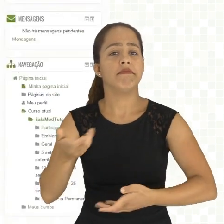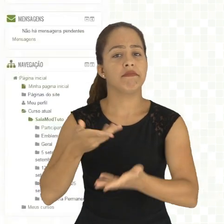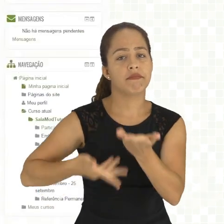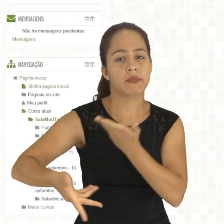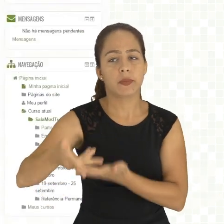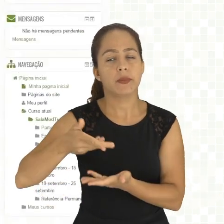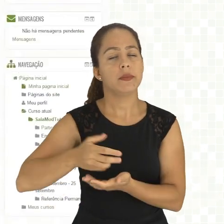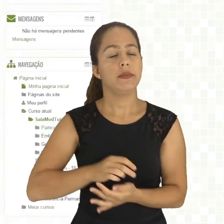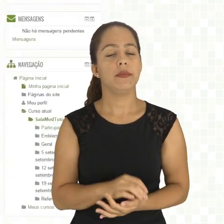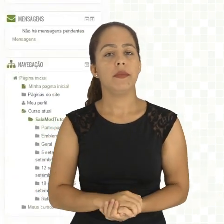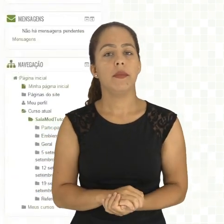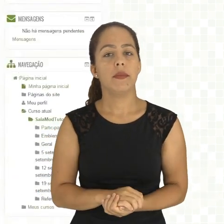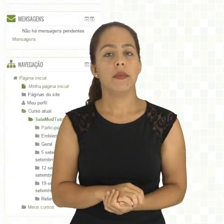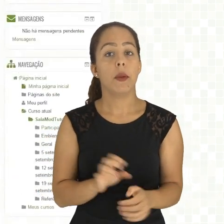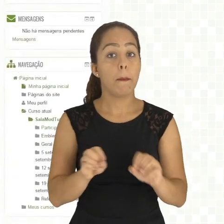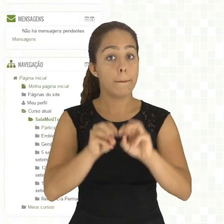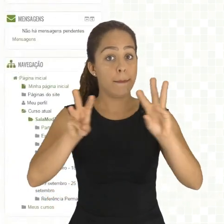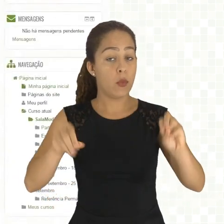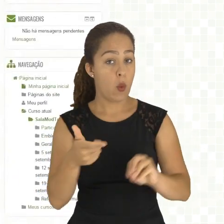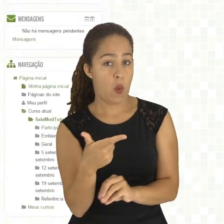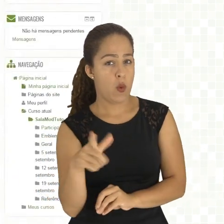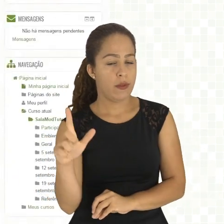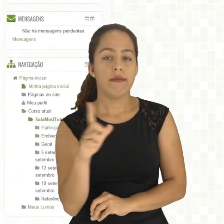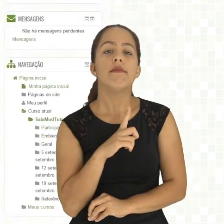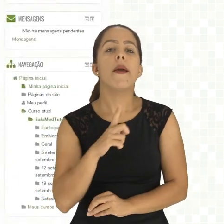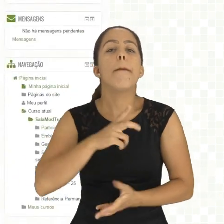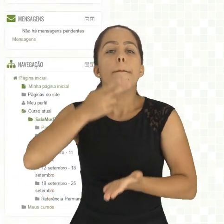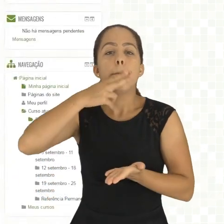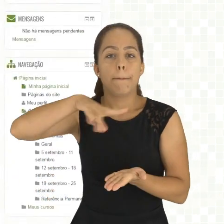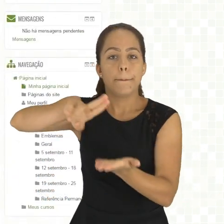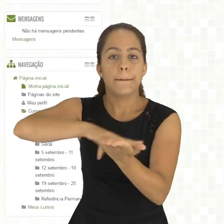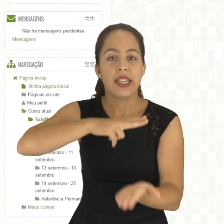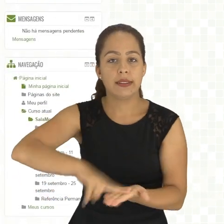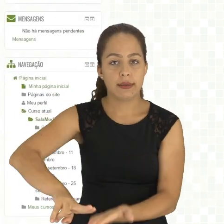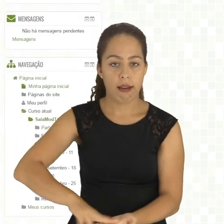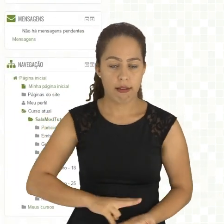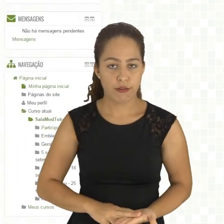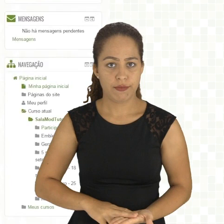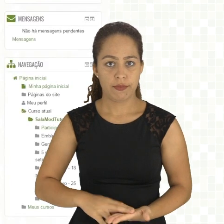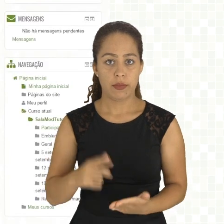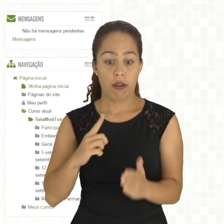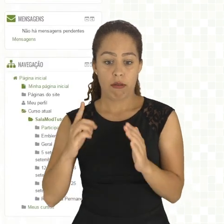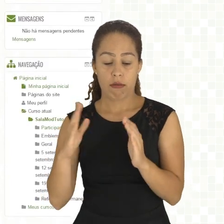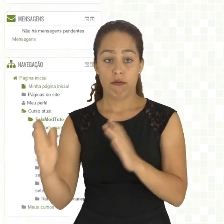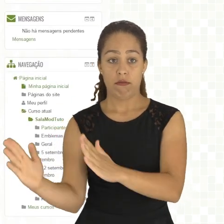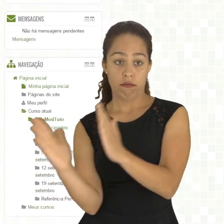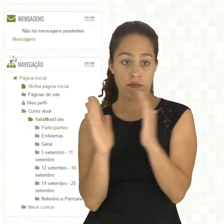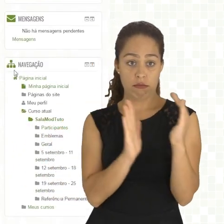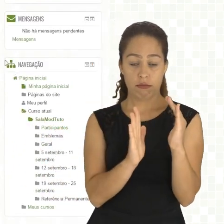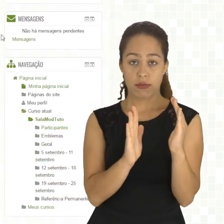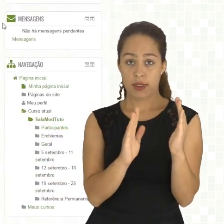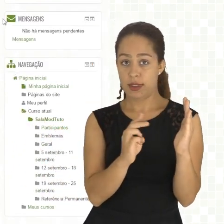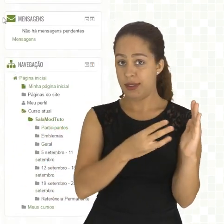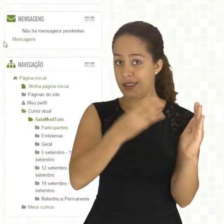Outro recurso do moodle para você interagir com pessoas é o recurso de mensagens.